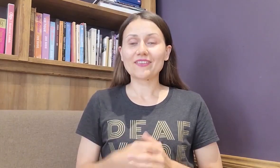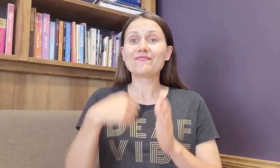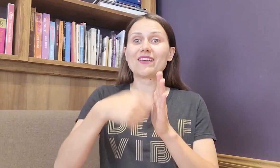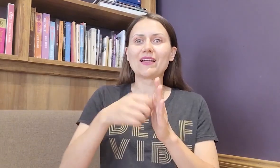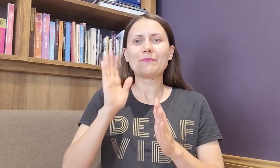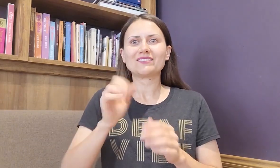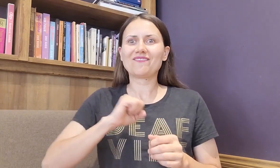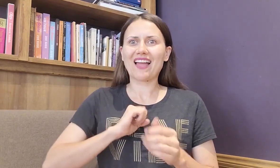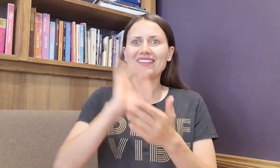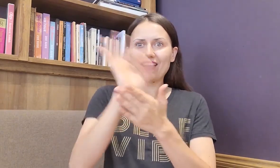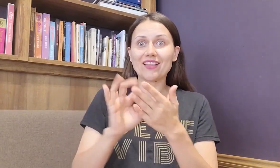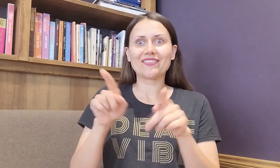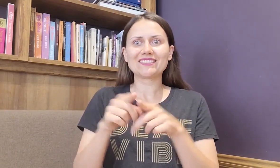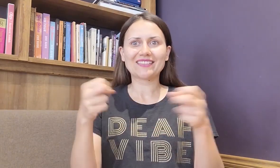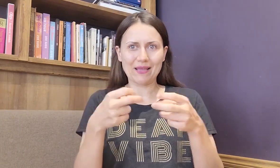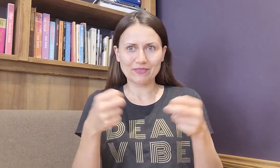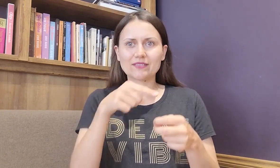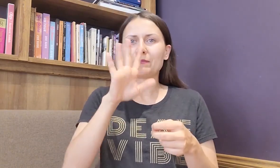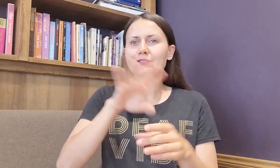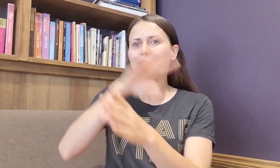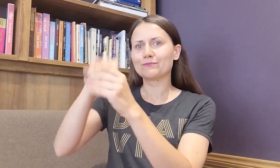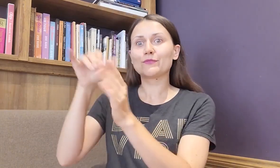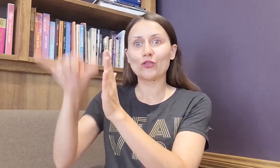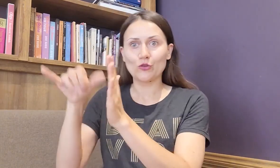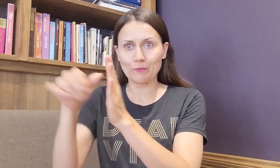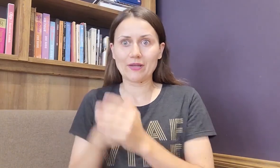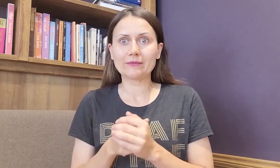Filmy będą miały atrakcyjną grafikę oraz napisy na YouTube.